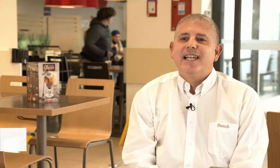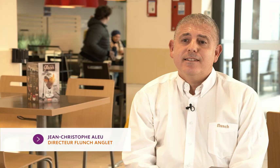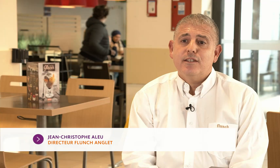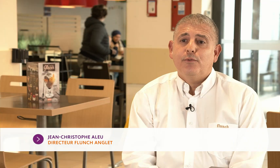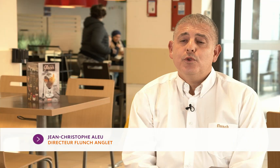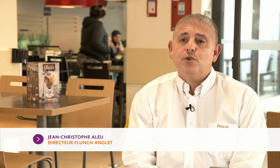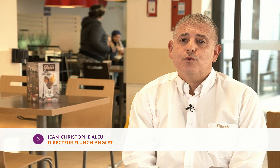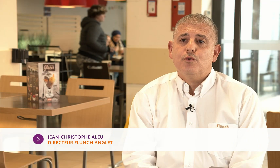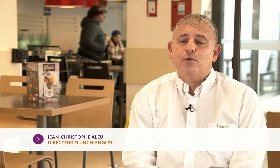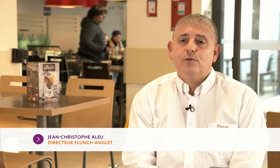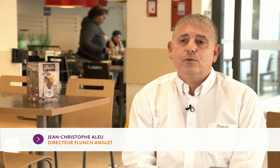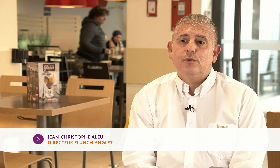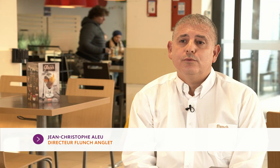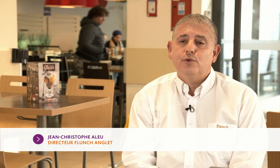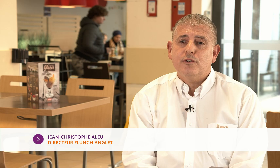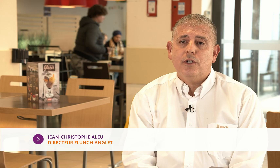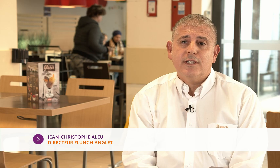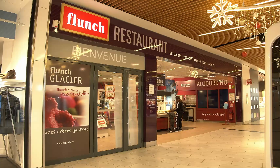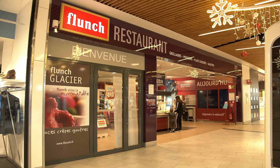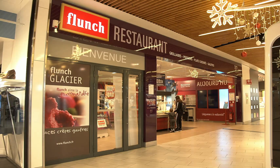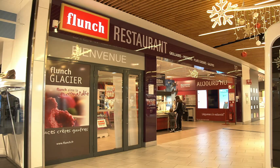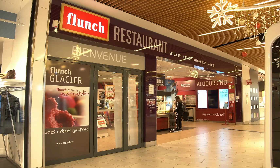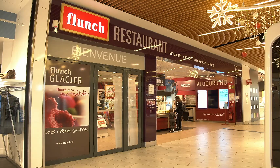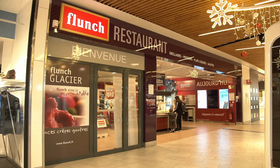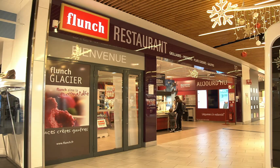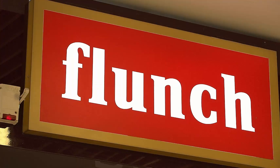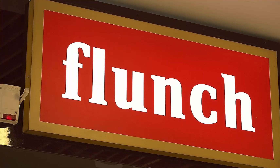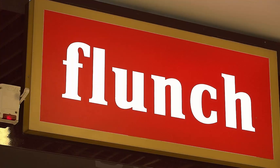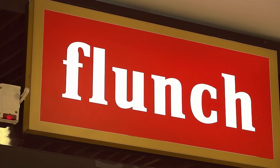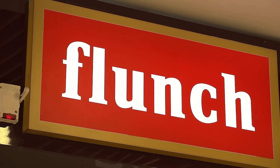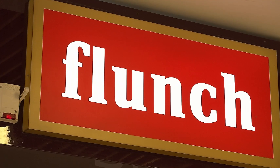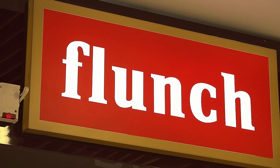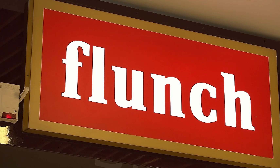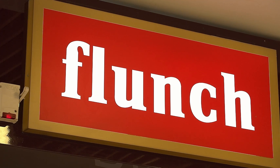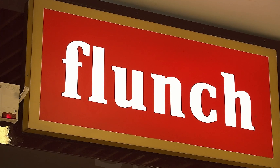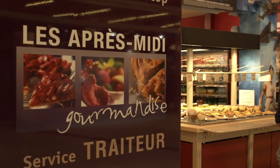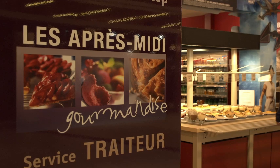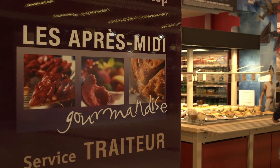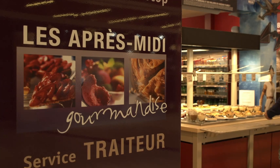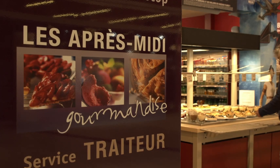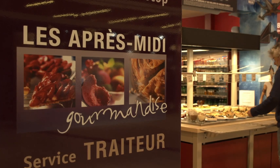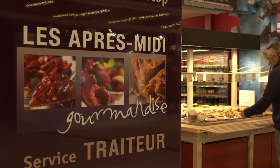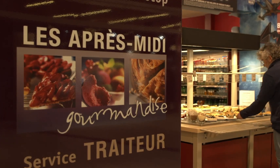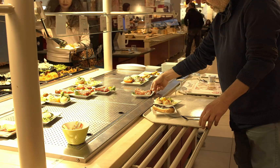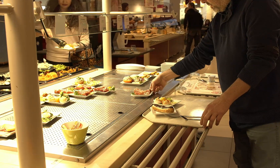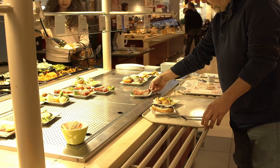La SAS Flunch, ce sont 230 restaurants en France, 7 000 collaborateurs et 50 millions de repas servis par an.